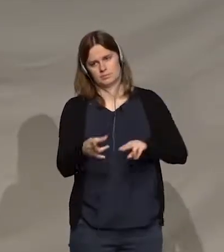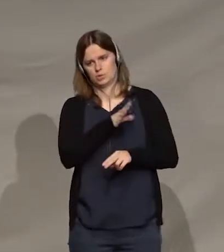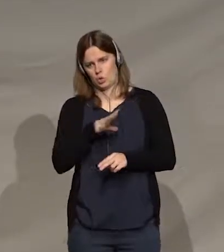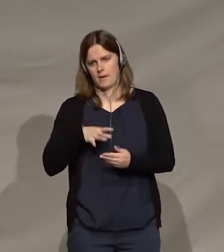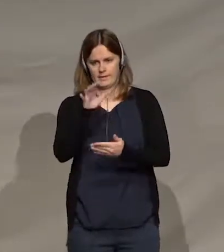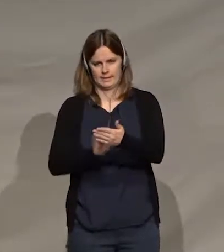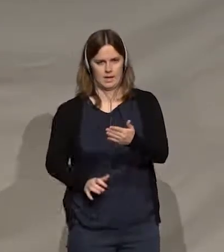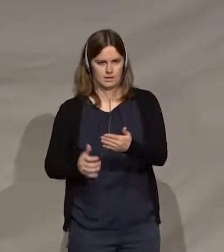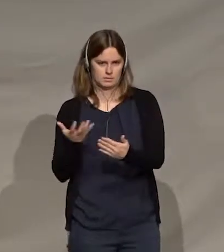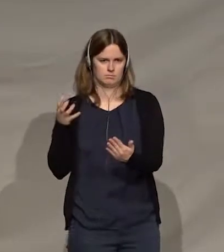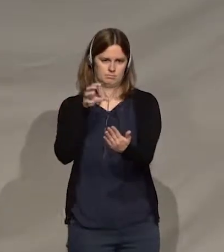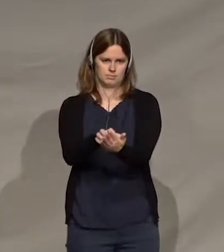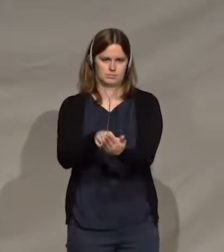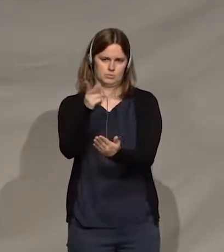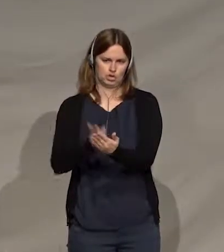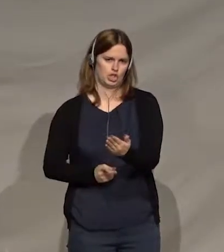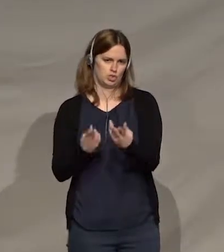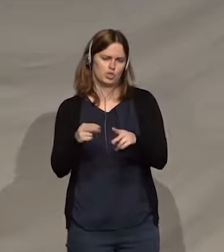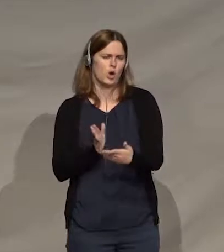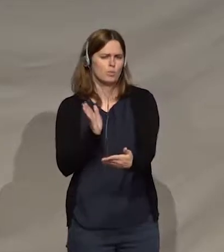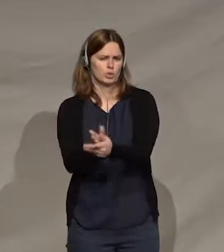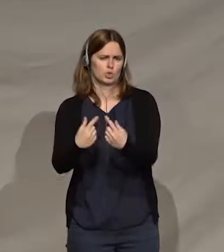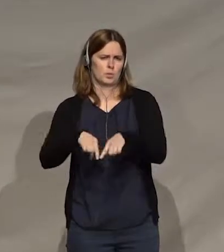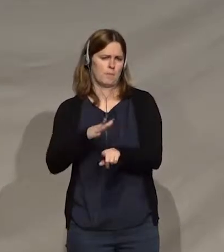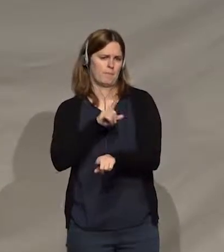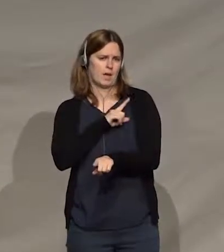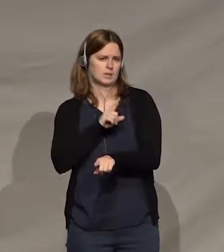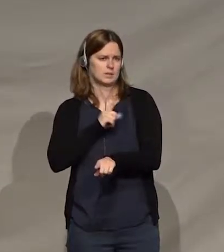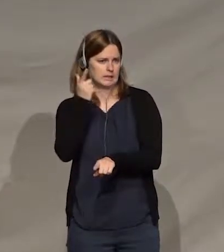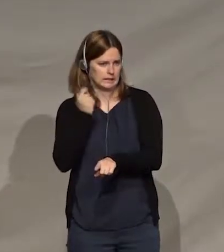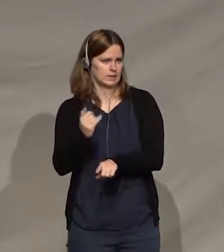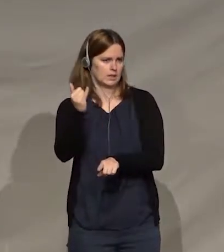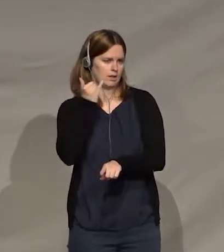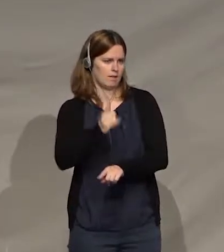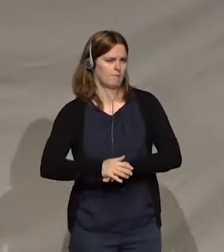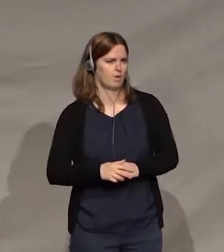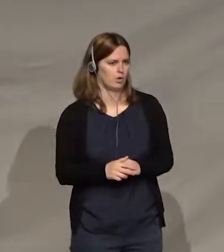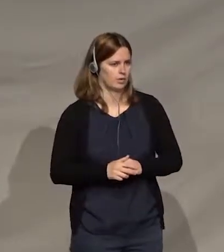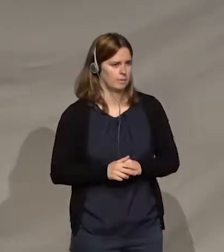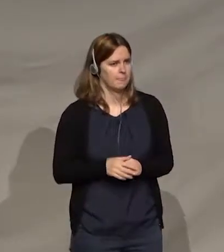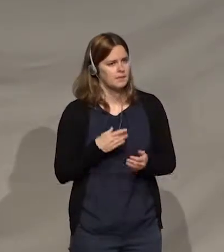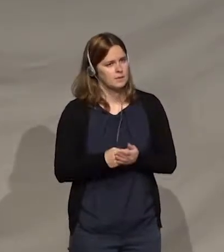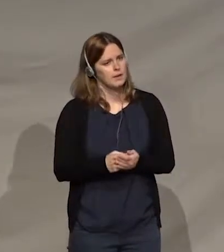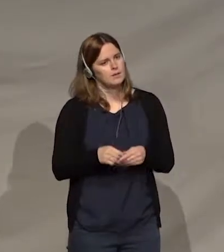které mohou nahrát do naší služby a převést to na něco, co je pro ně užitečnější. Příkladem náročného dokumentu může být